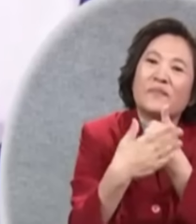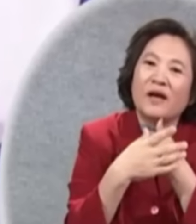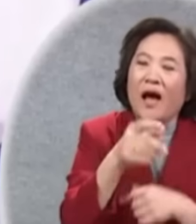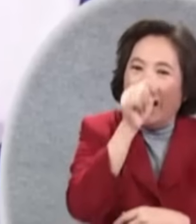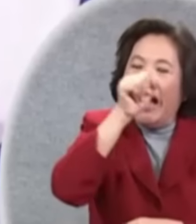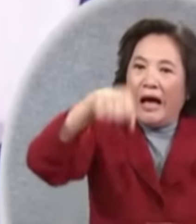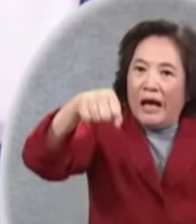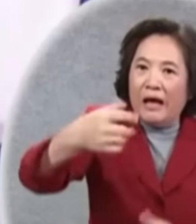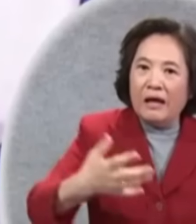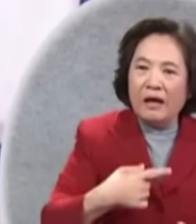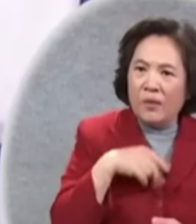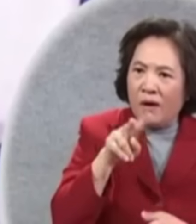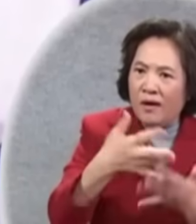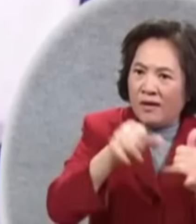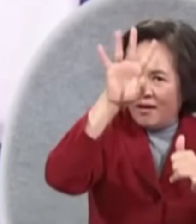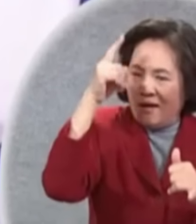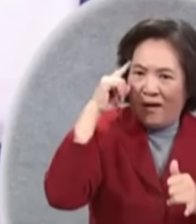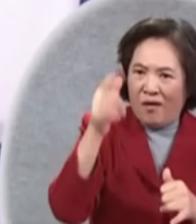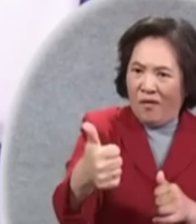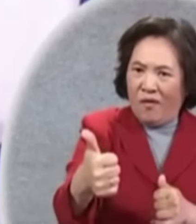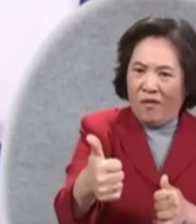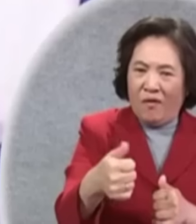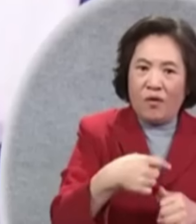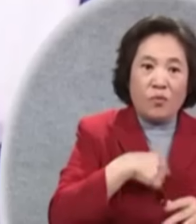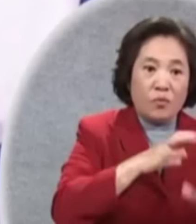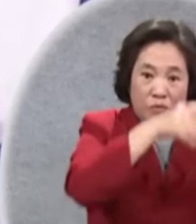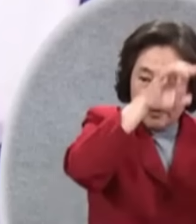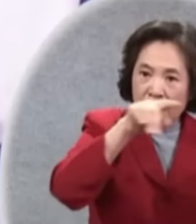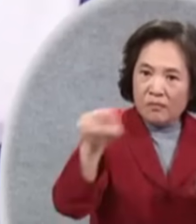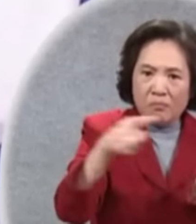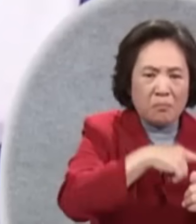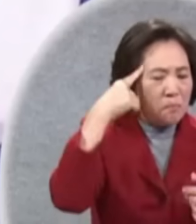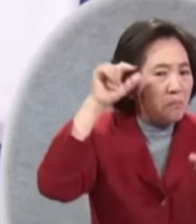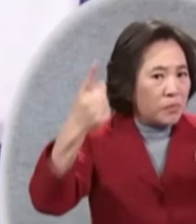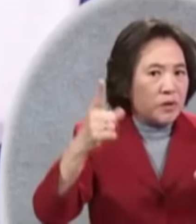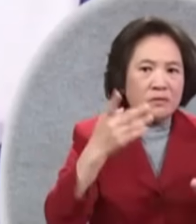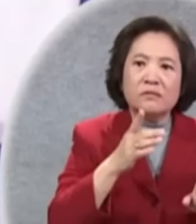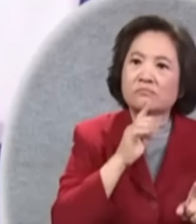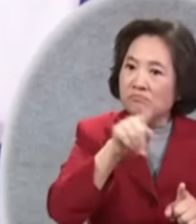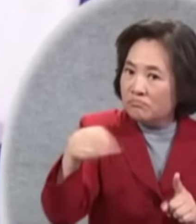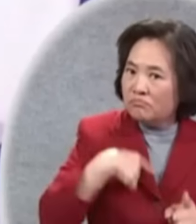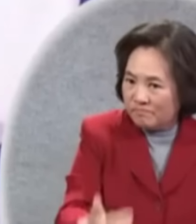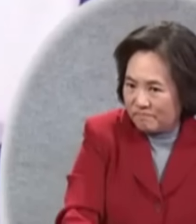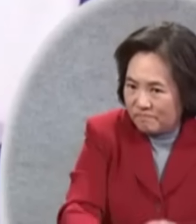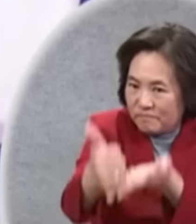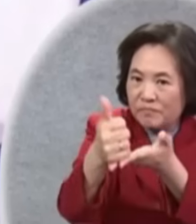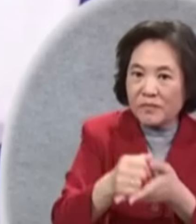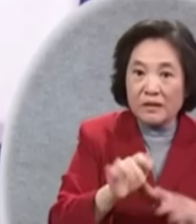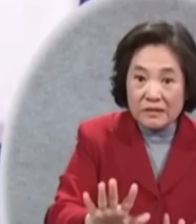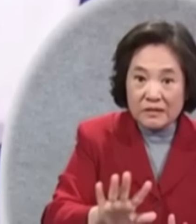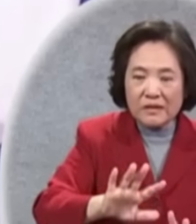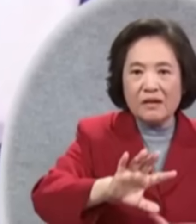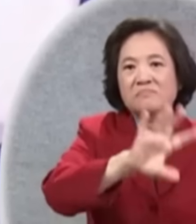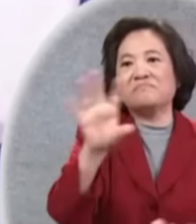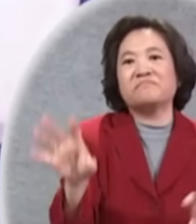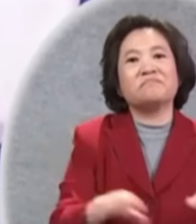那個時候我們看到民進黨 我們覺得政黨理念不一樣 我尊敬你 現在的民進黨 各位臺灣人民